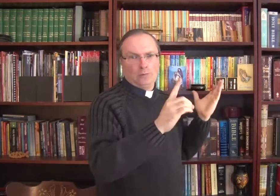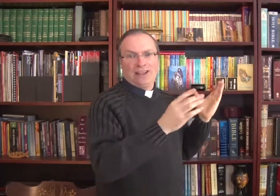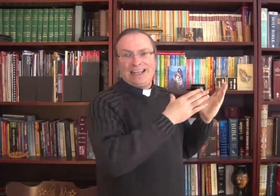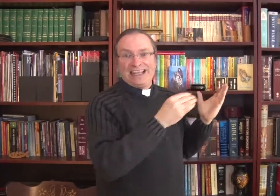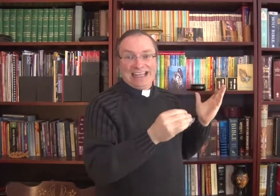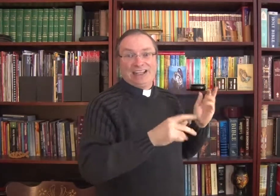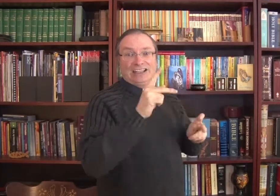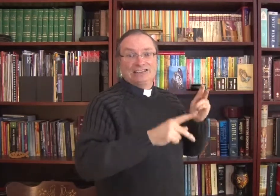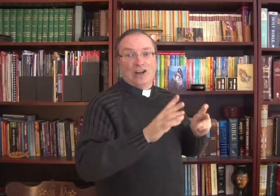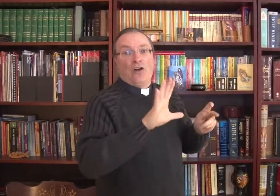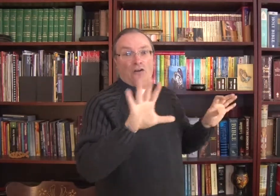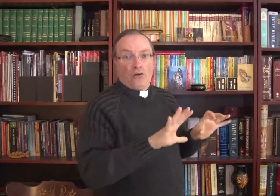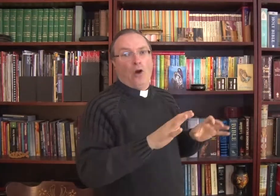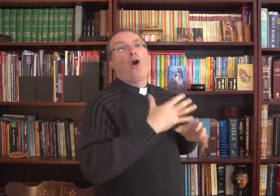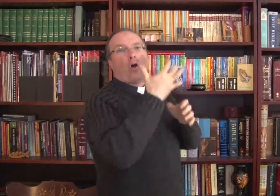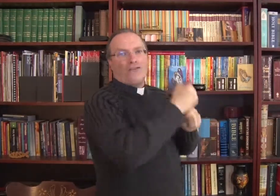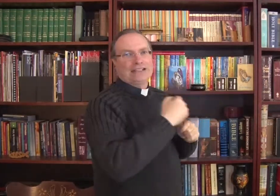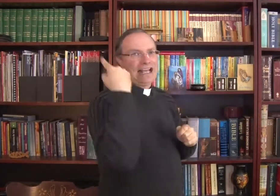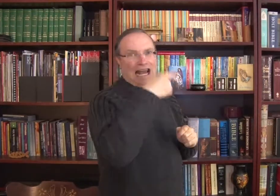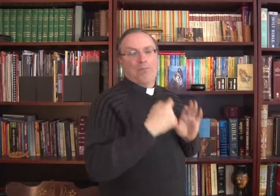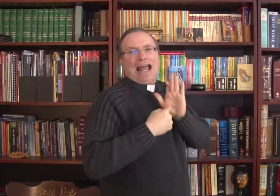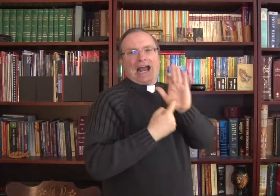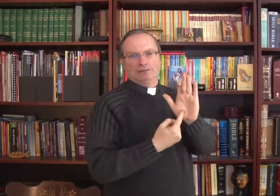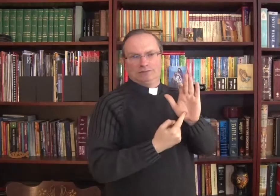et que les gens font confiance à l’apparence.